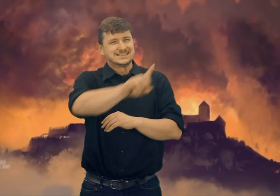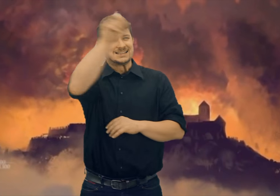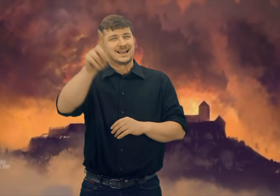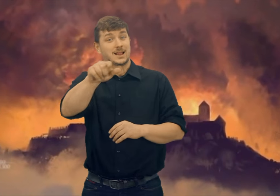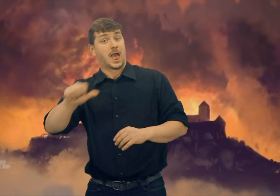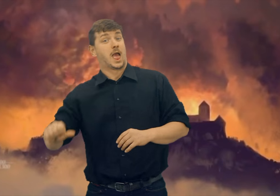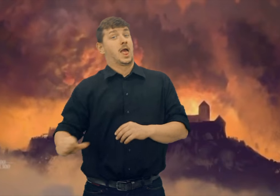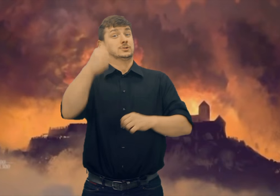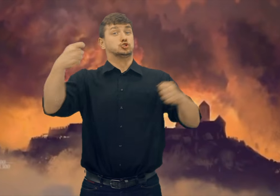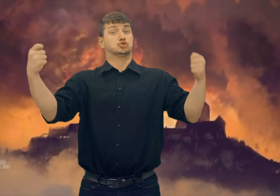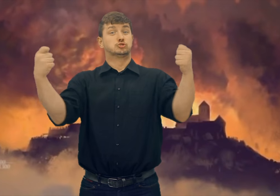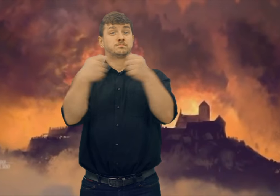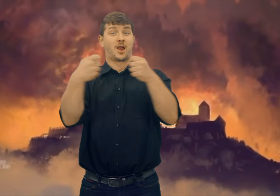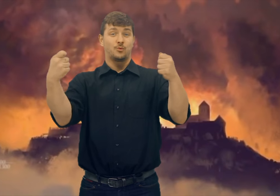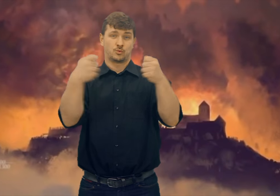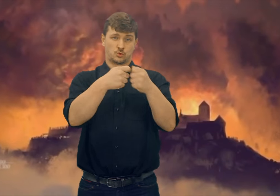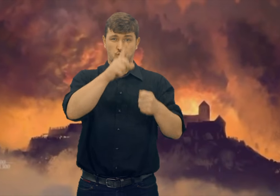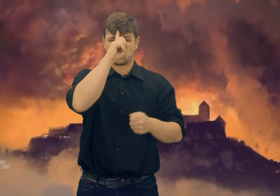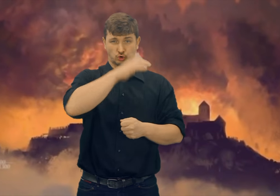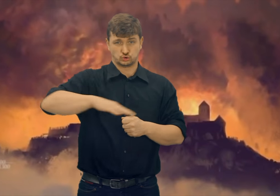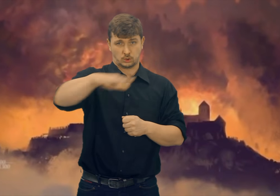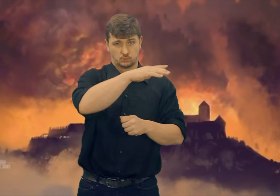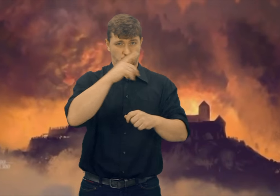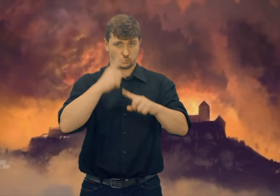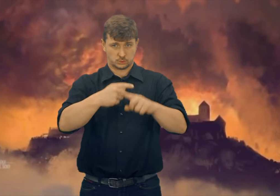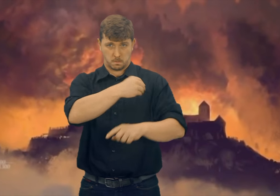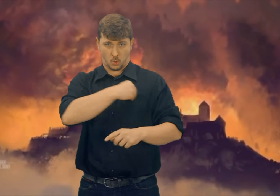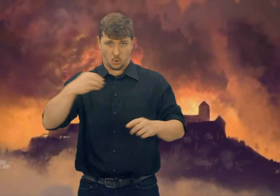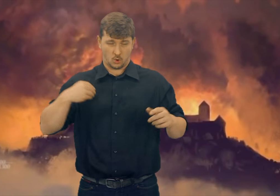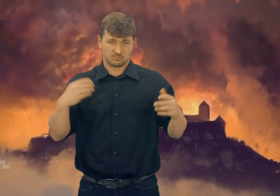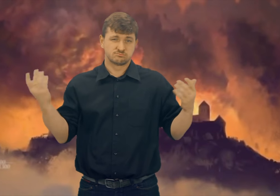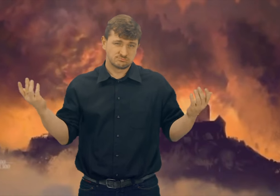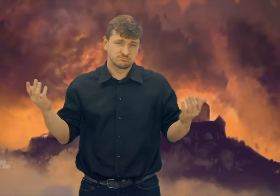Zu dieser Zeit kamen es aber zu den ersten Spannungen zwischen Deutschland und Polen.